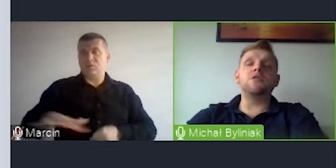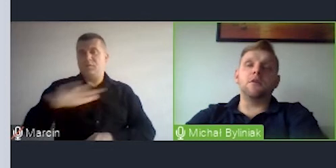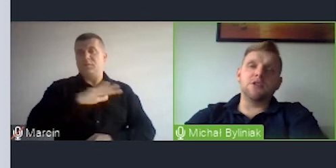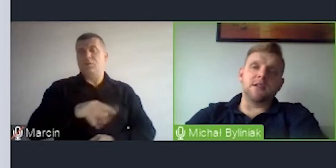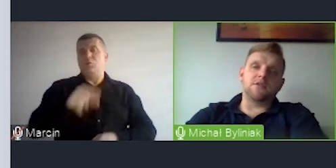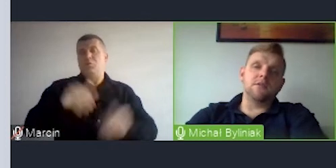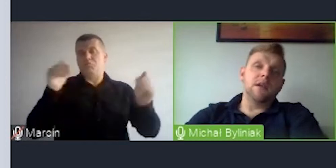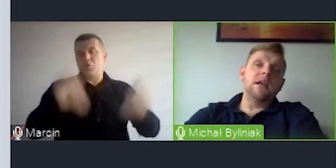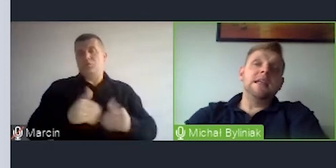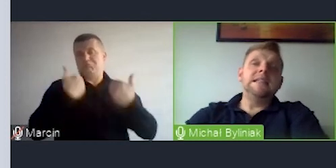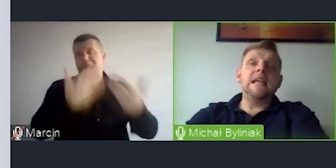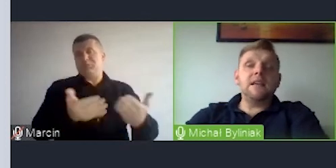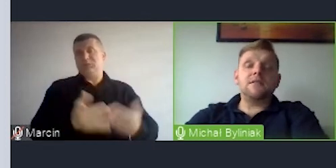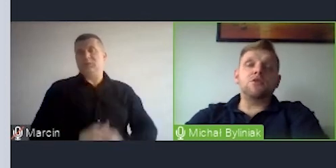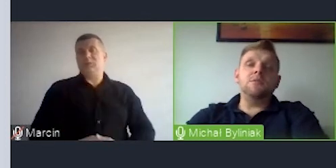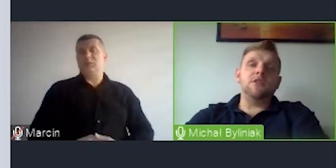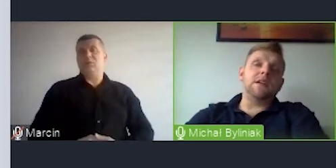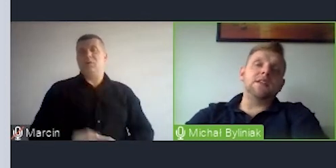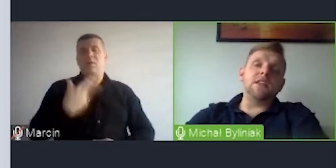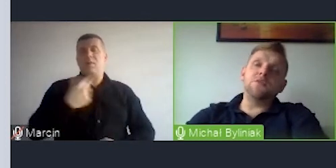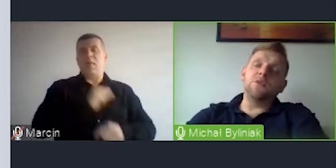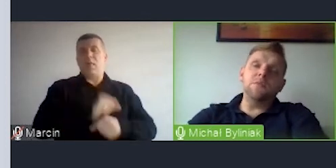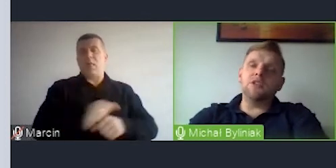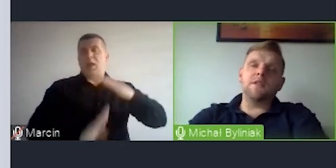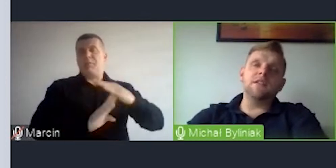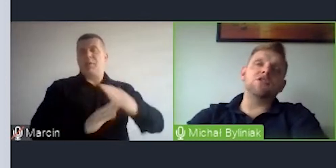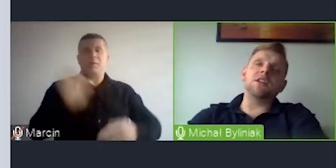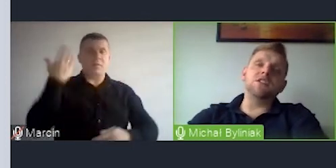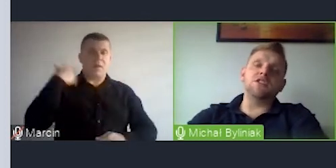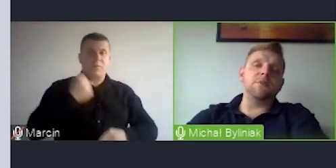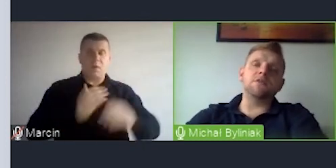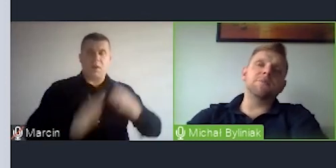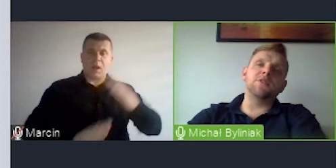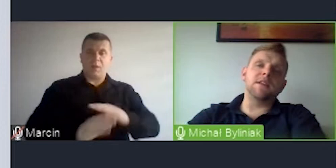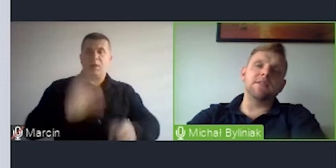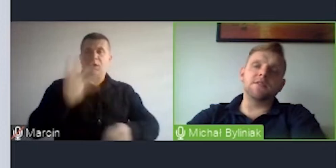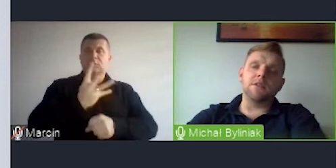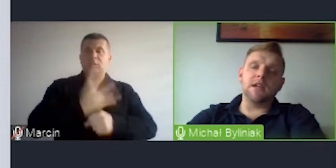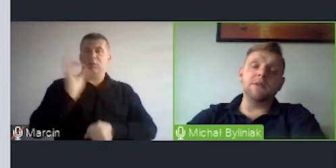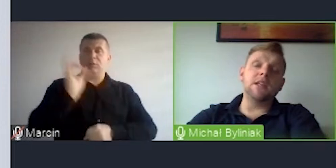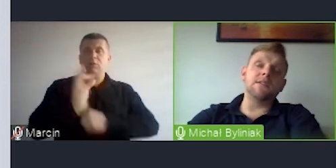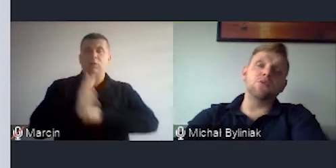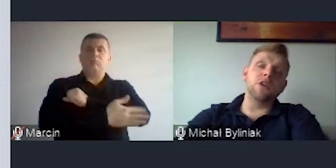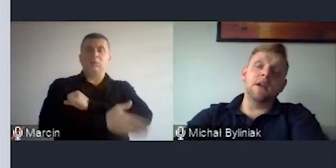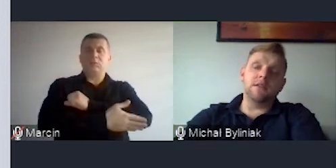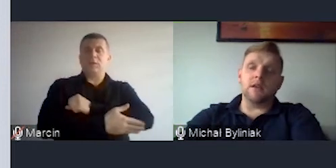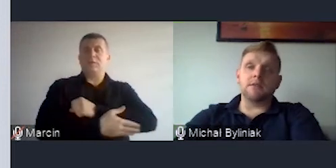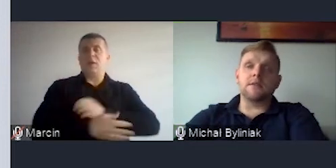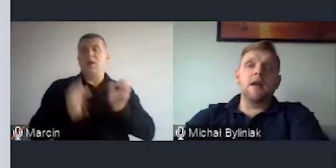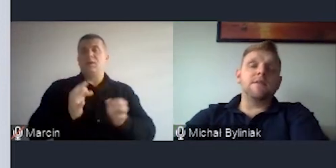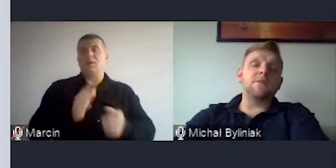to można go przyznać. Nie jest już limitowany. Kiedyś był limitowany – 40% podstawy ze składnikami, teraz już nie jest.